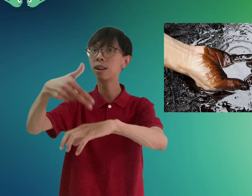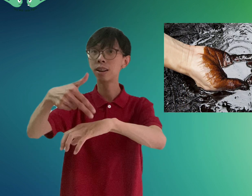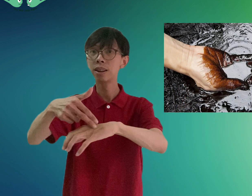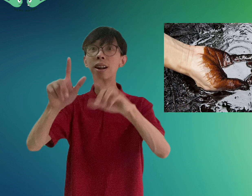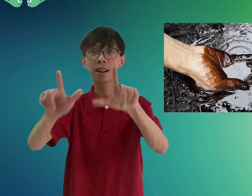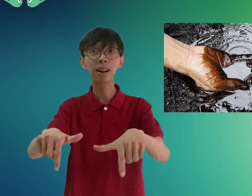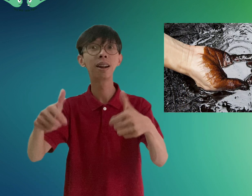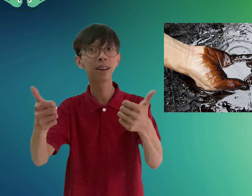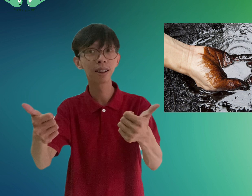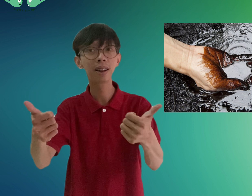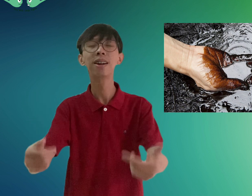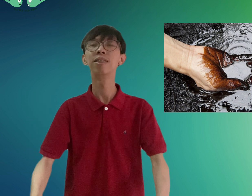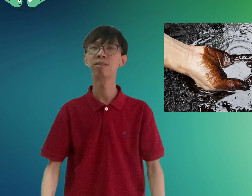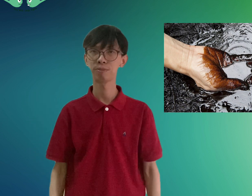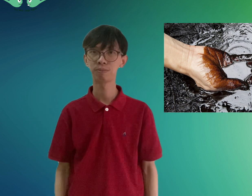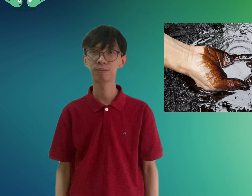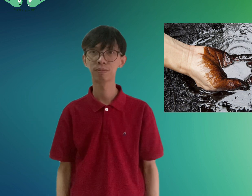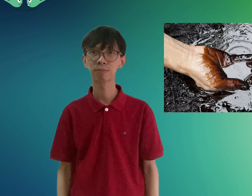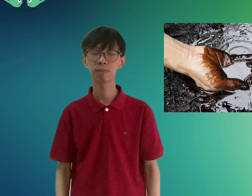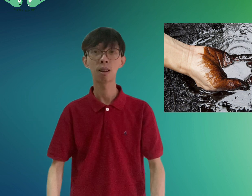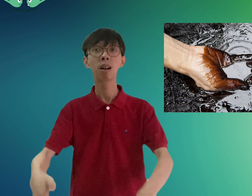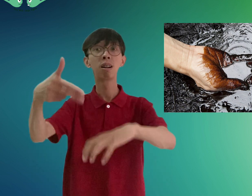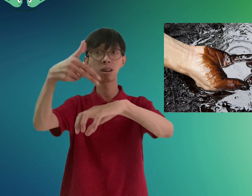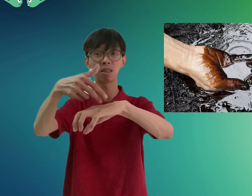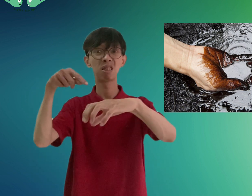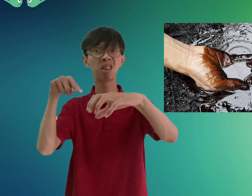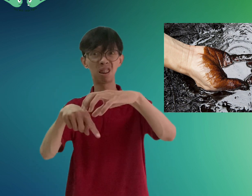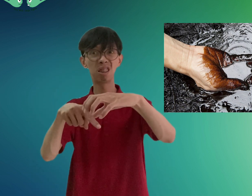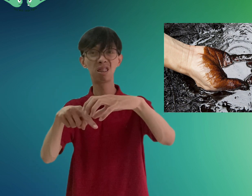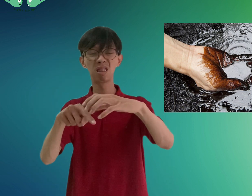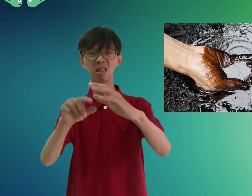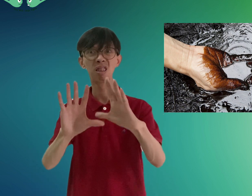Dầu mỏ là chất lỏng sánh,